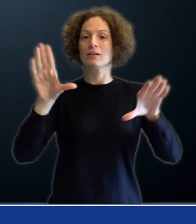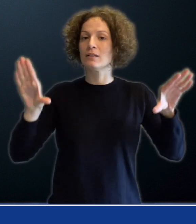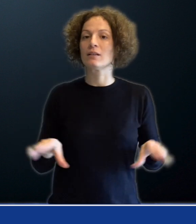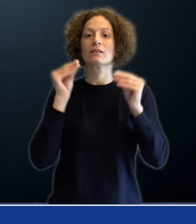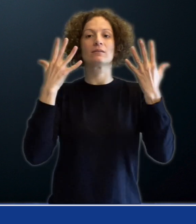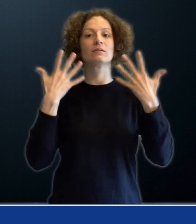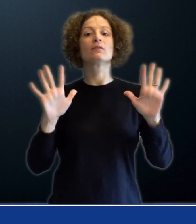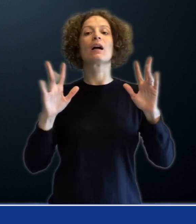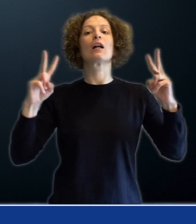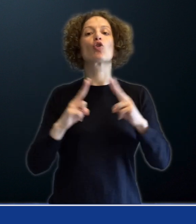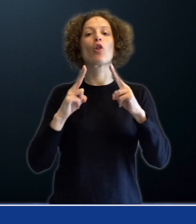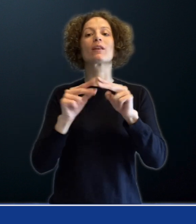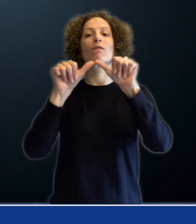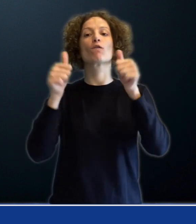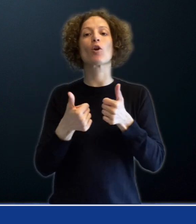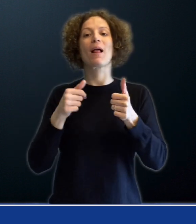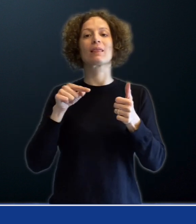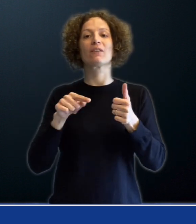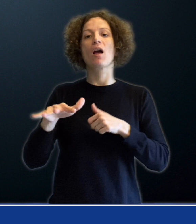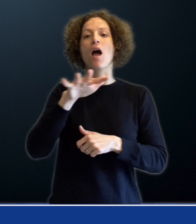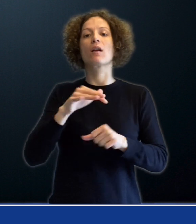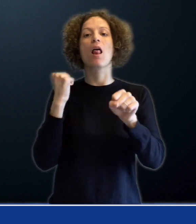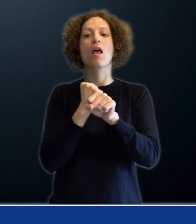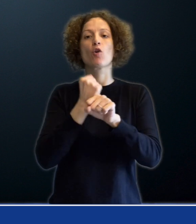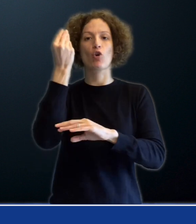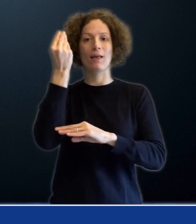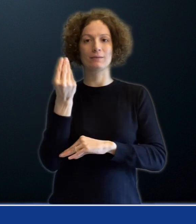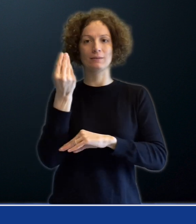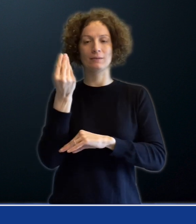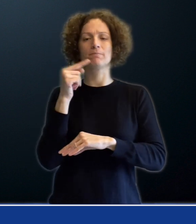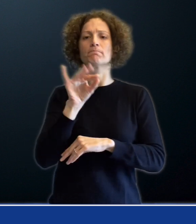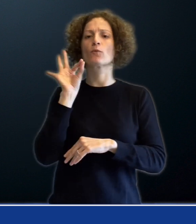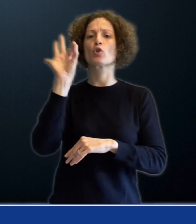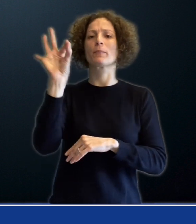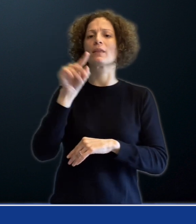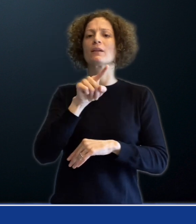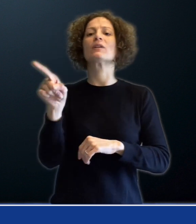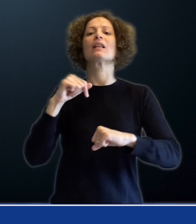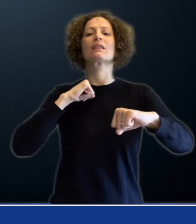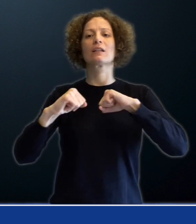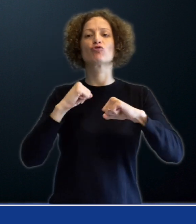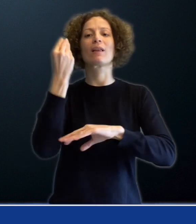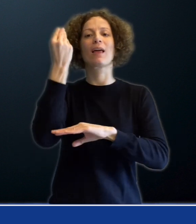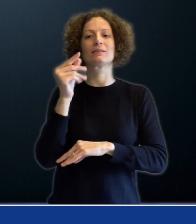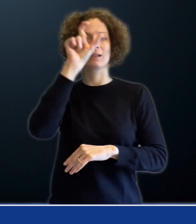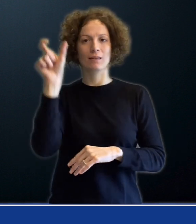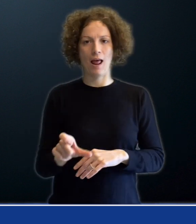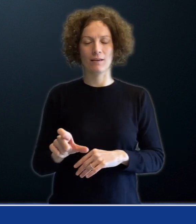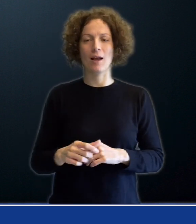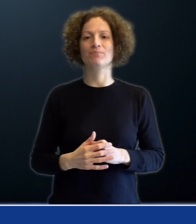sono cominciati gli incontri formativi dell’Area Lavoro ENS dedicati ai Dirigenti del nostro ente.